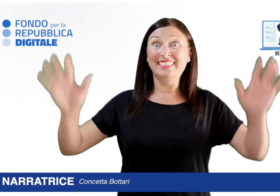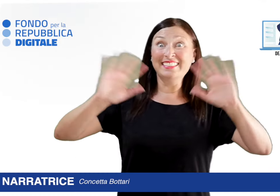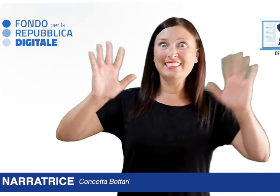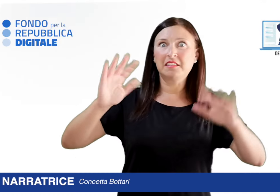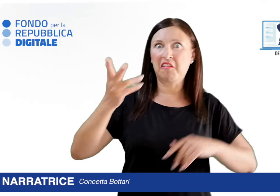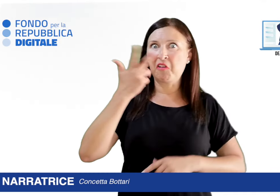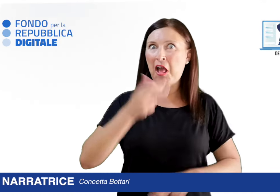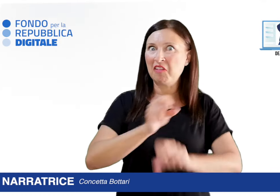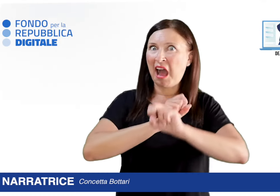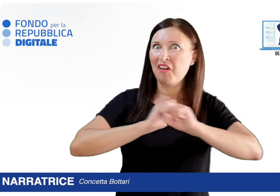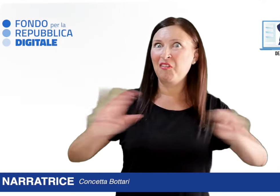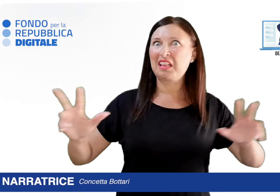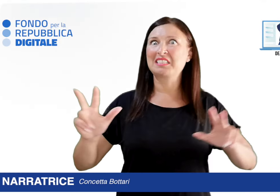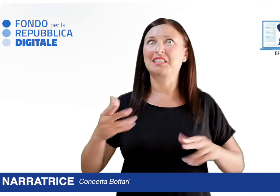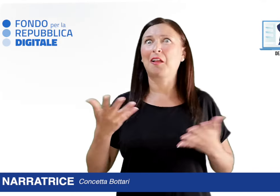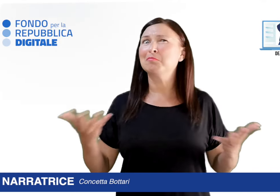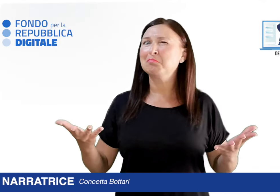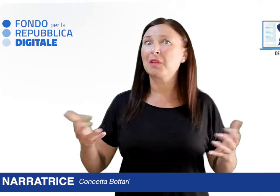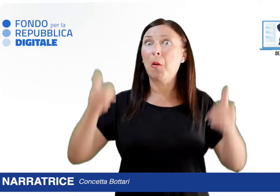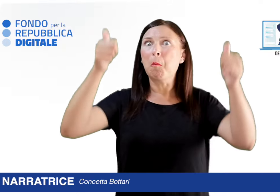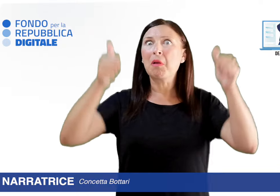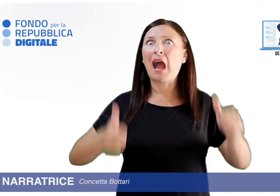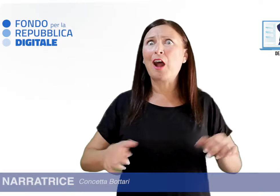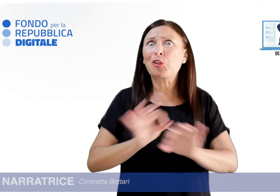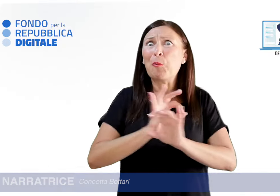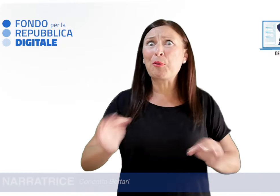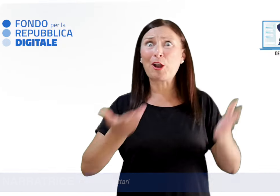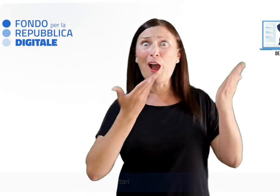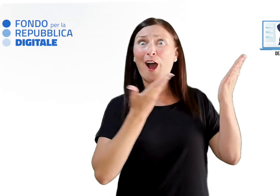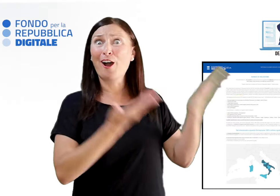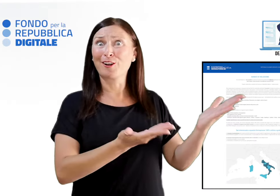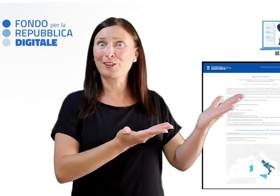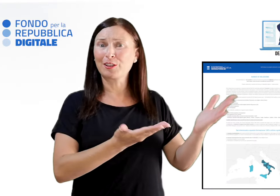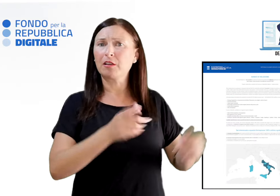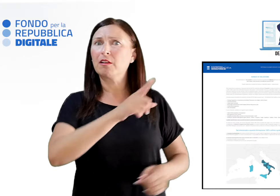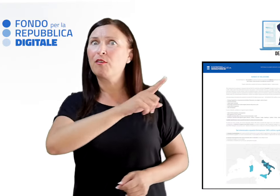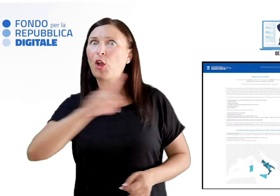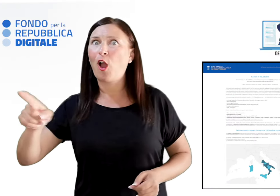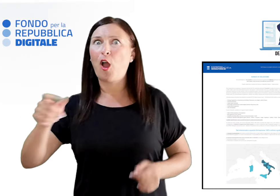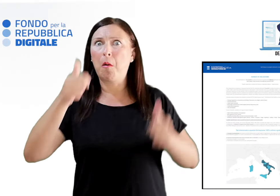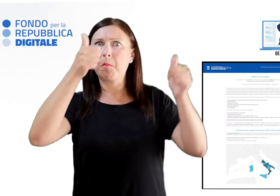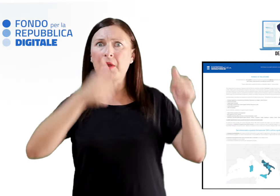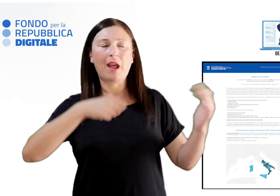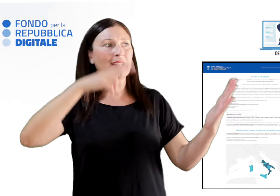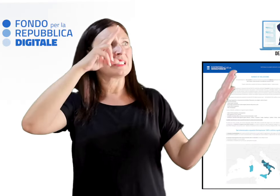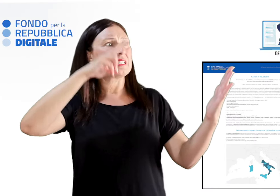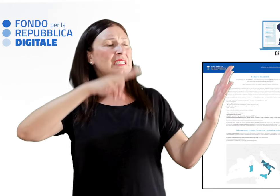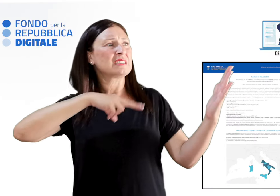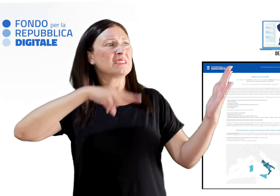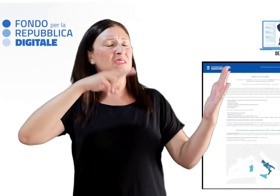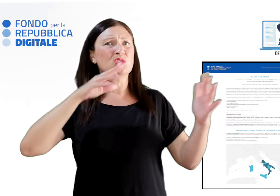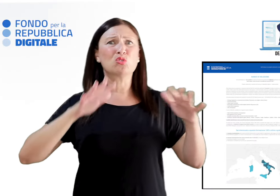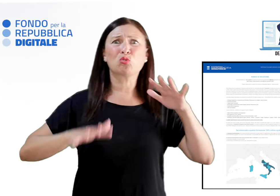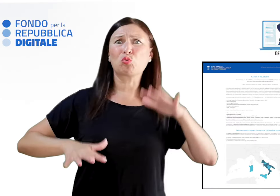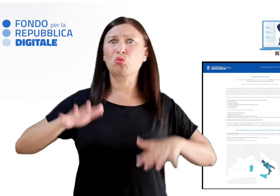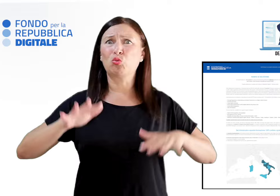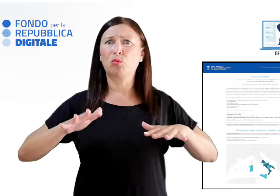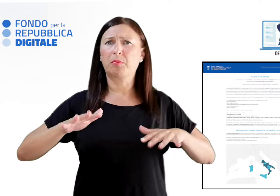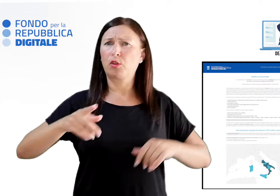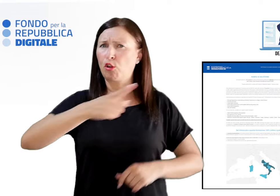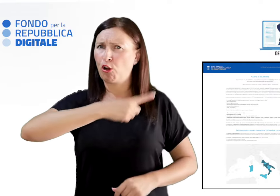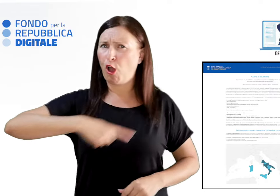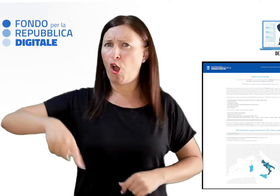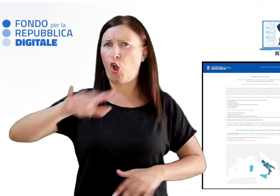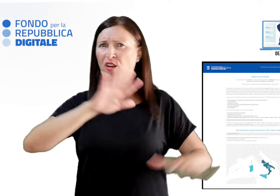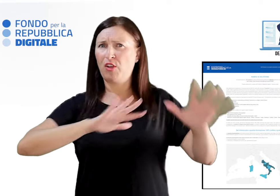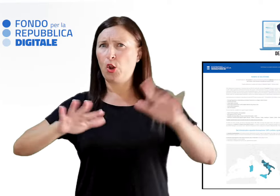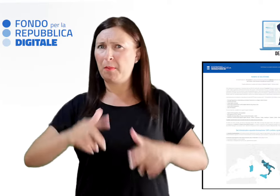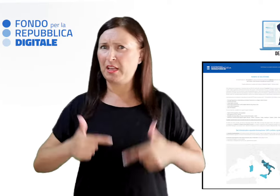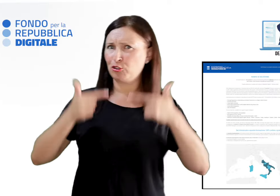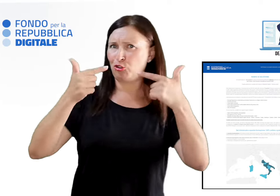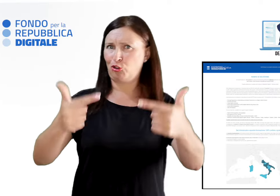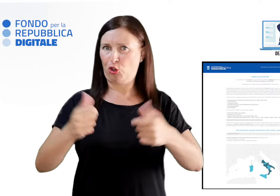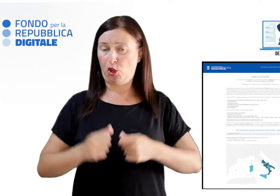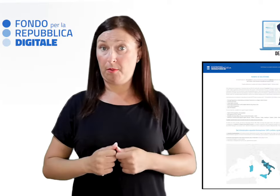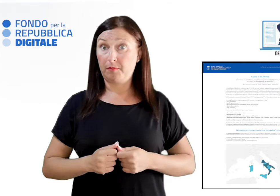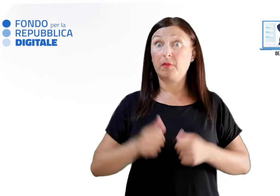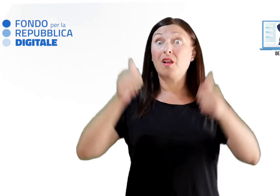Ciao tutti volevo avvisarvi che il bando è pronto. Avete dei dubbi a leggere il bando, noi vi diamo le informazioni più chiare